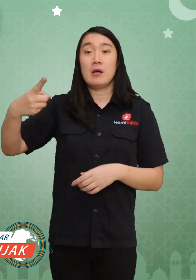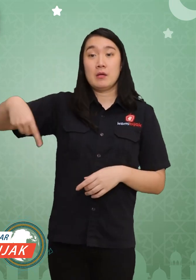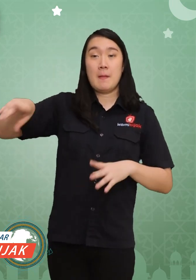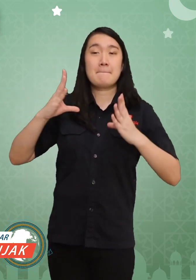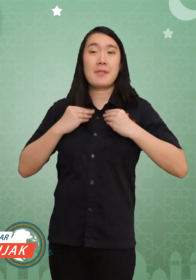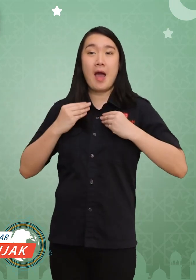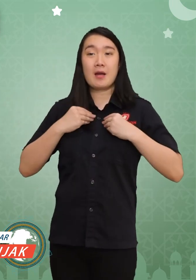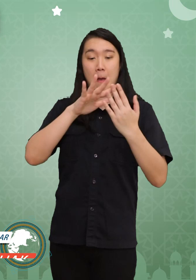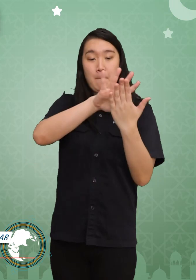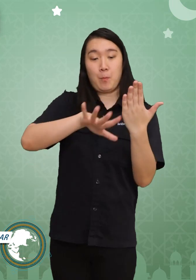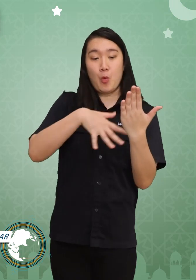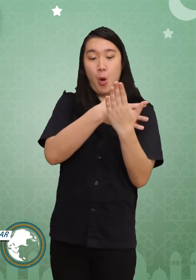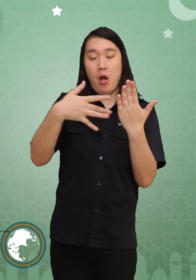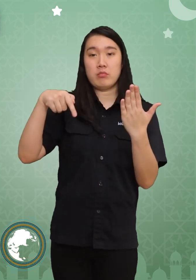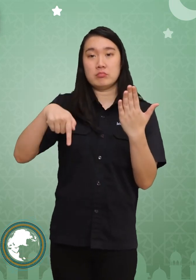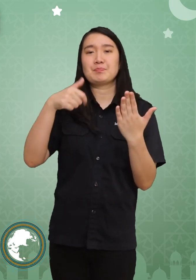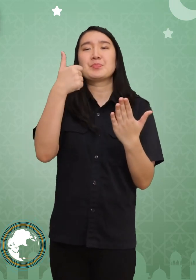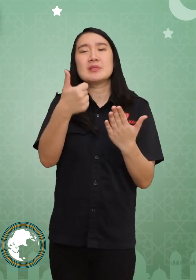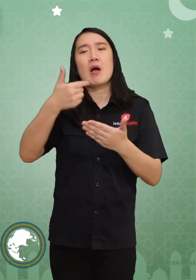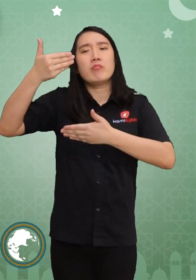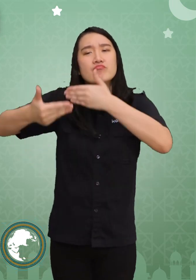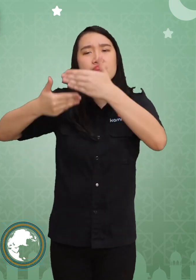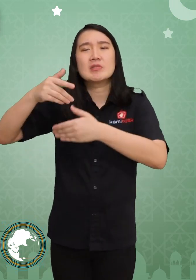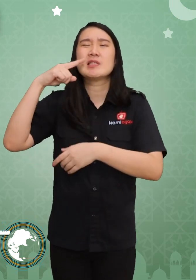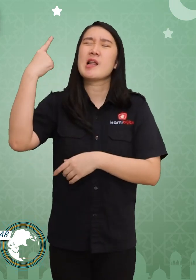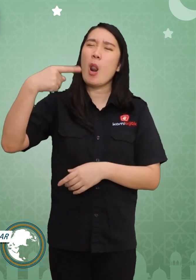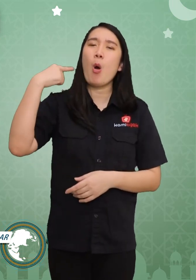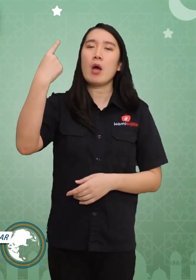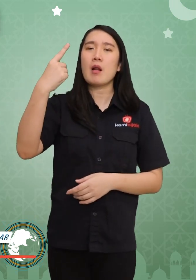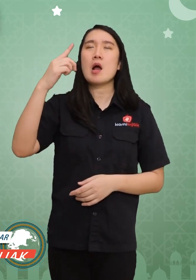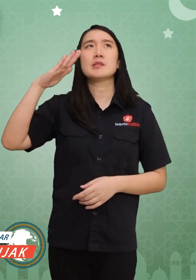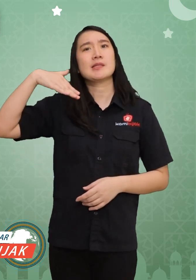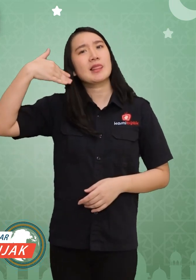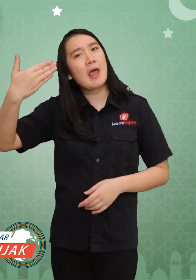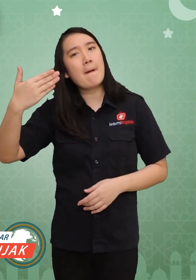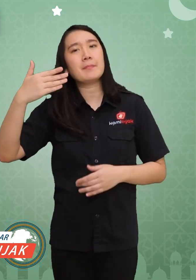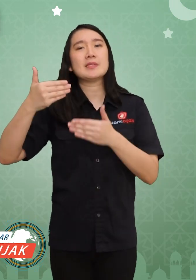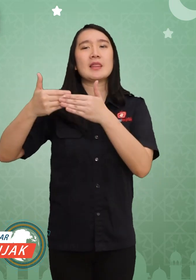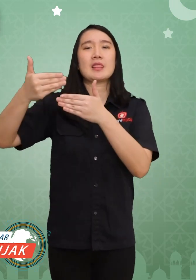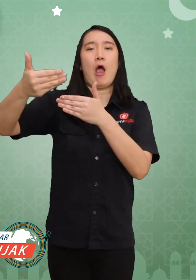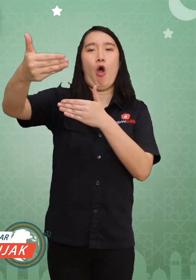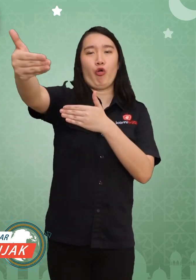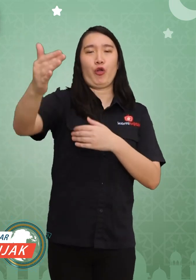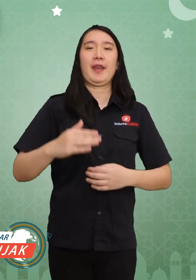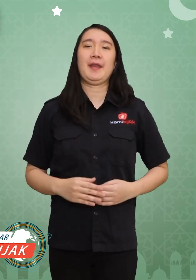Mereka berharap, program itu bisa rutin selalu ada tiap tahun.